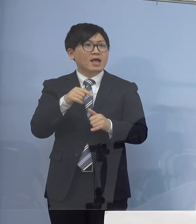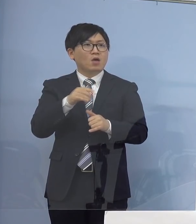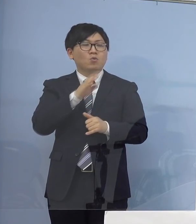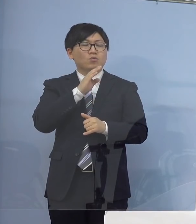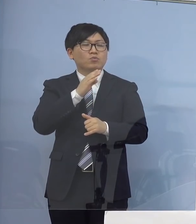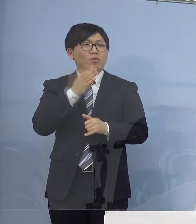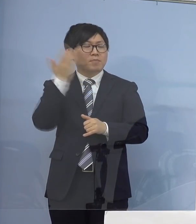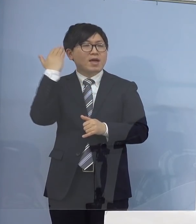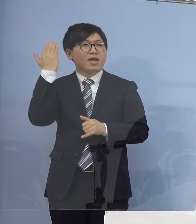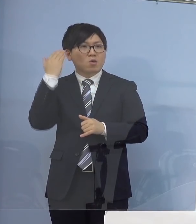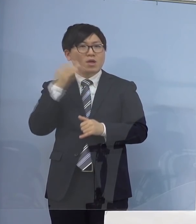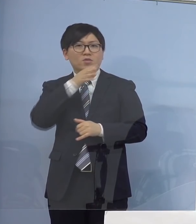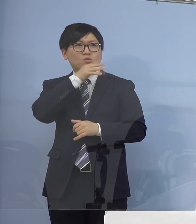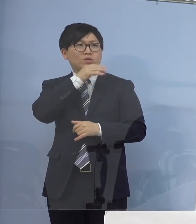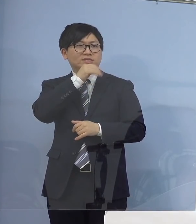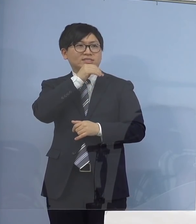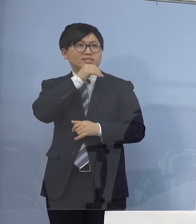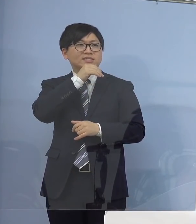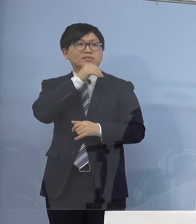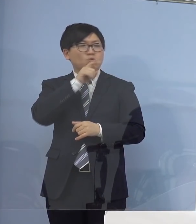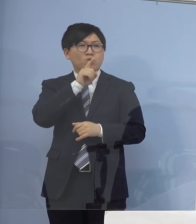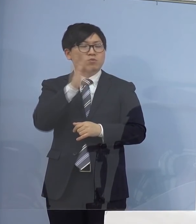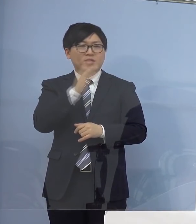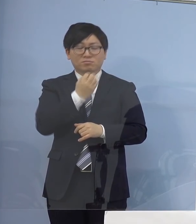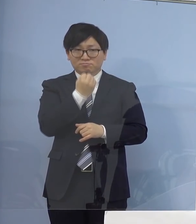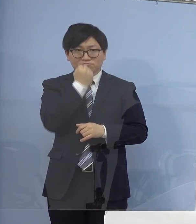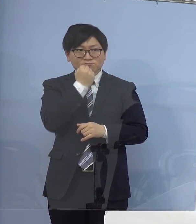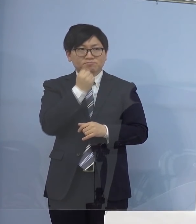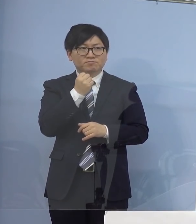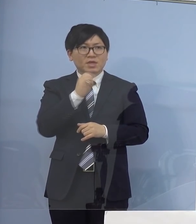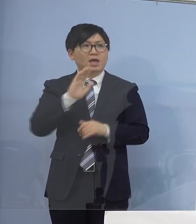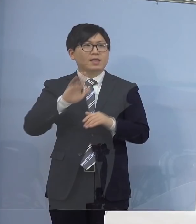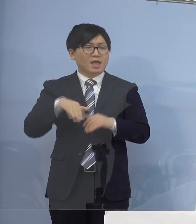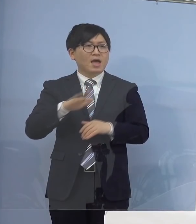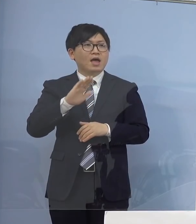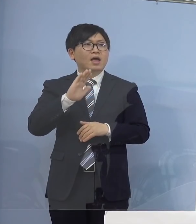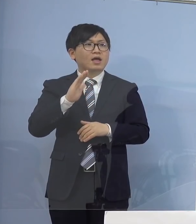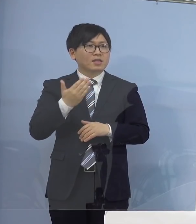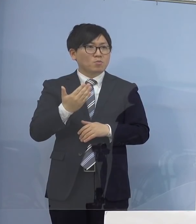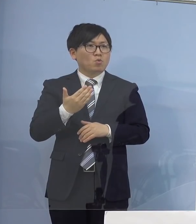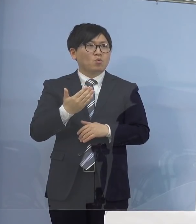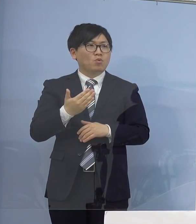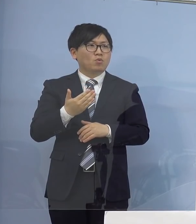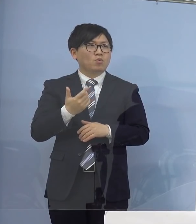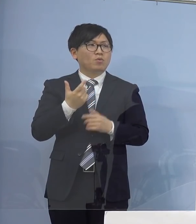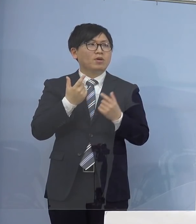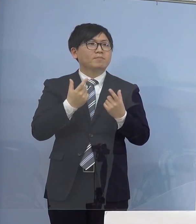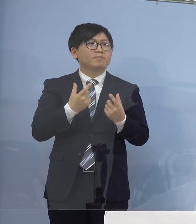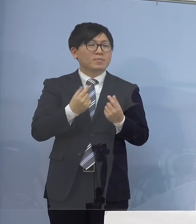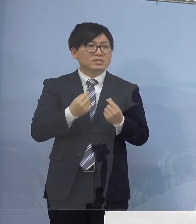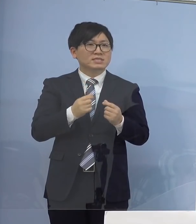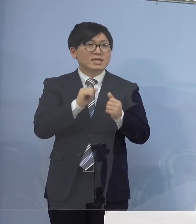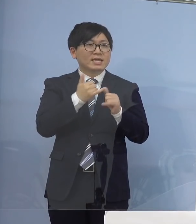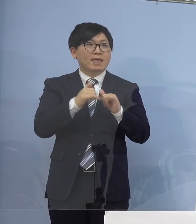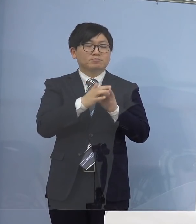マスコミの皆さん方からのご要請があって やはり県民の皆さん方に トレンドを示しておく必要があるのではないか